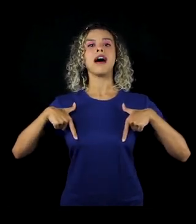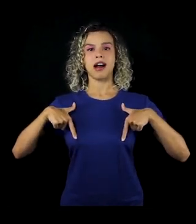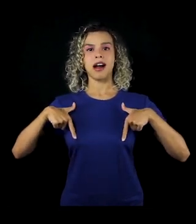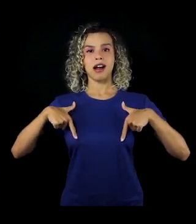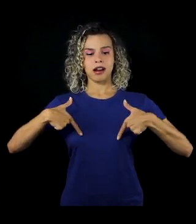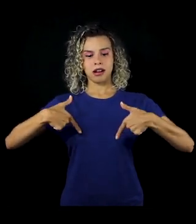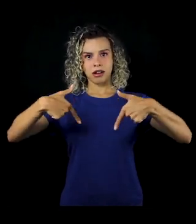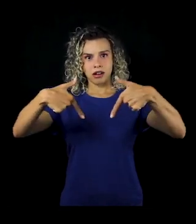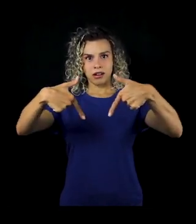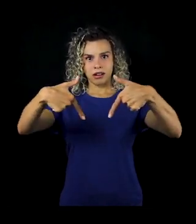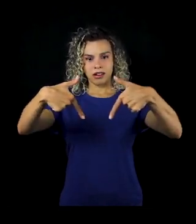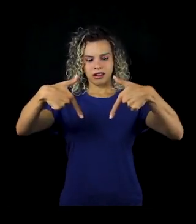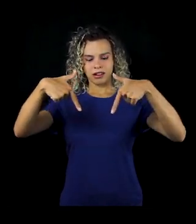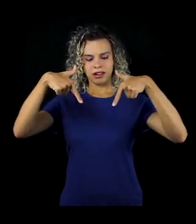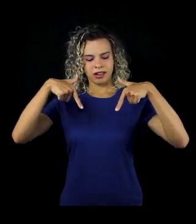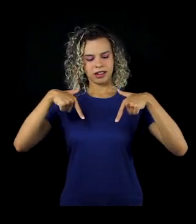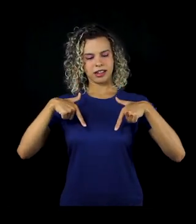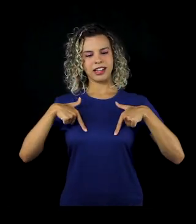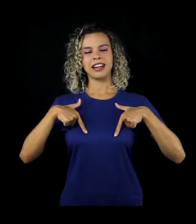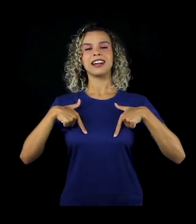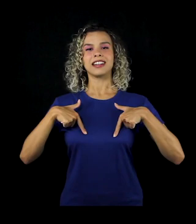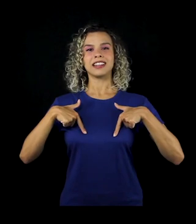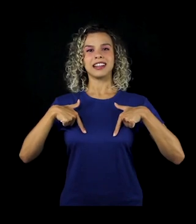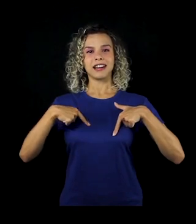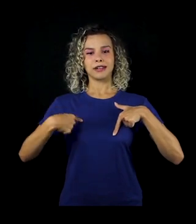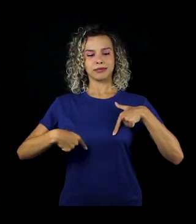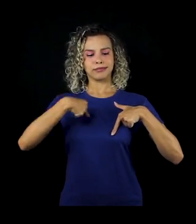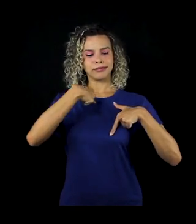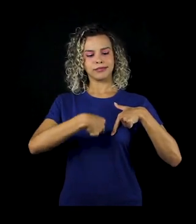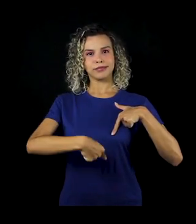e os polegares para cima... E, assim, vejam só,